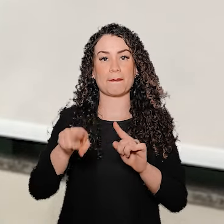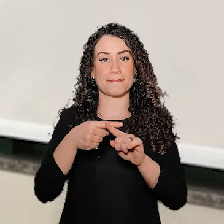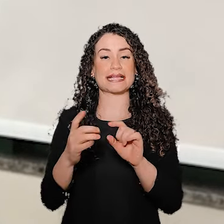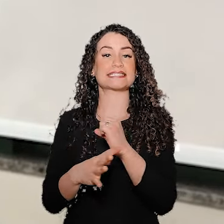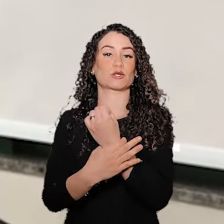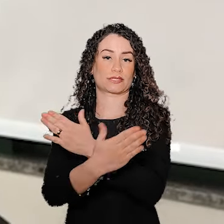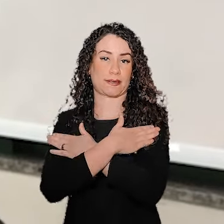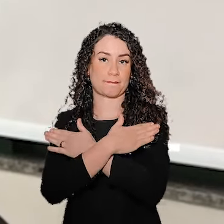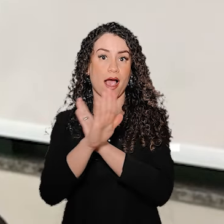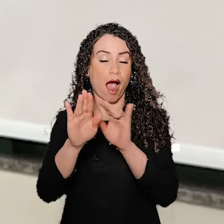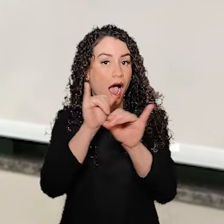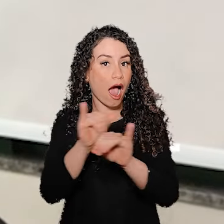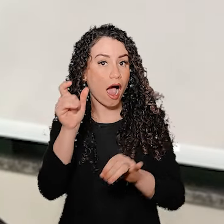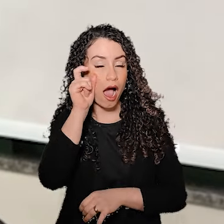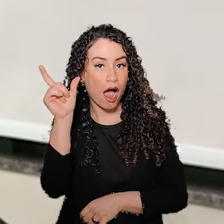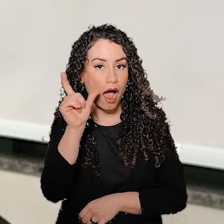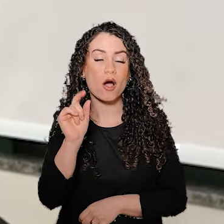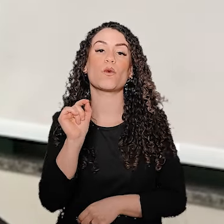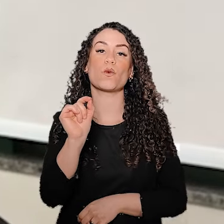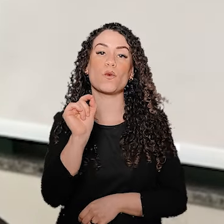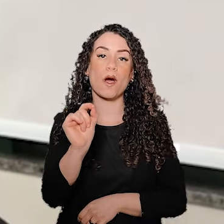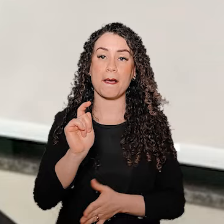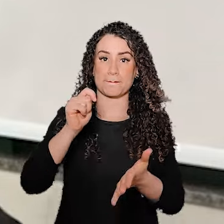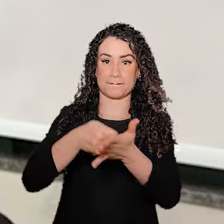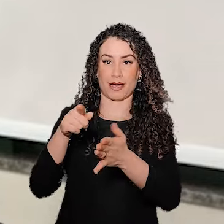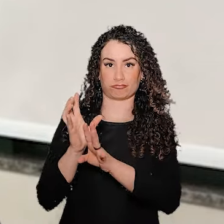Ah! E um alerta: o pagamento dessas verbas deve ocorrer